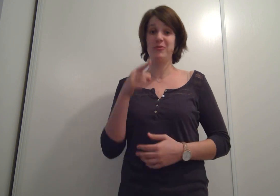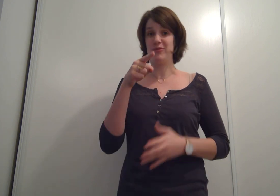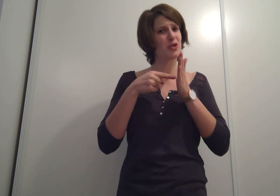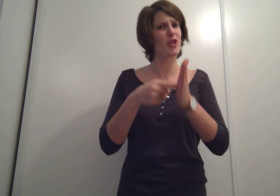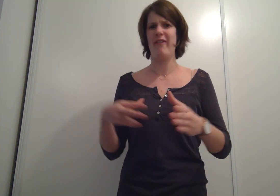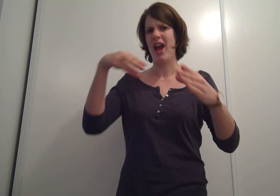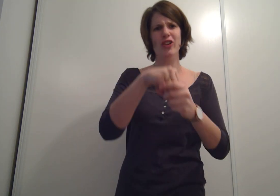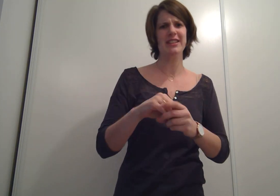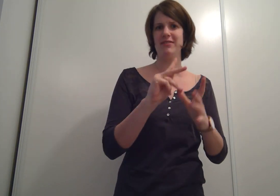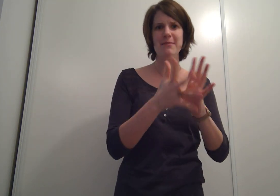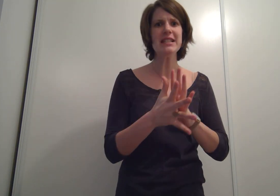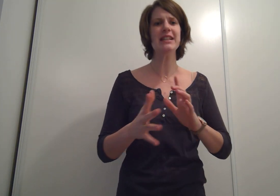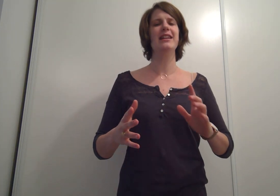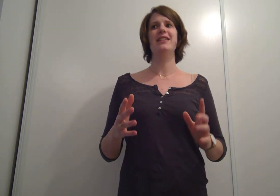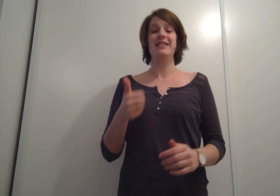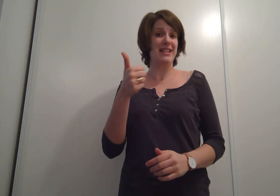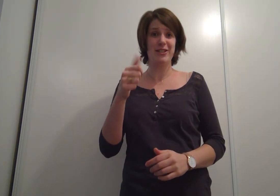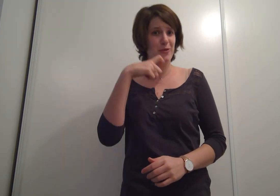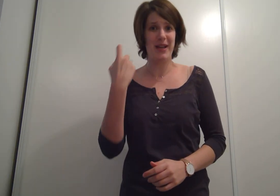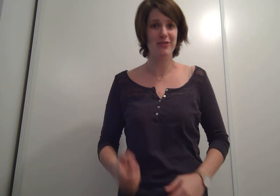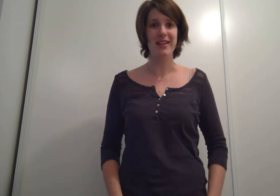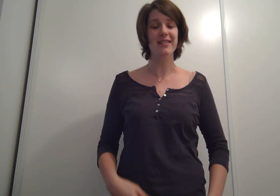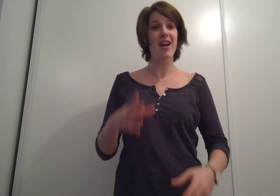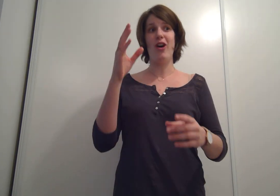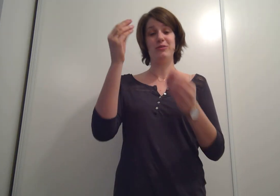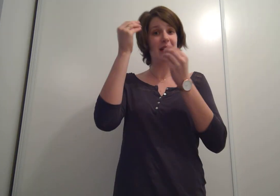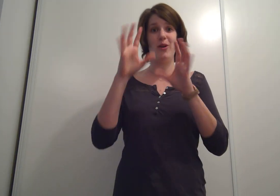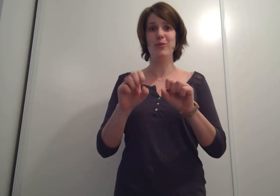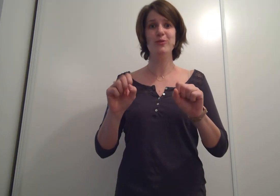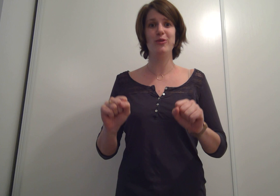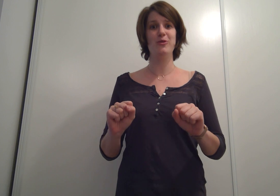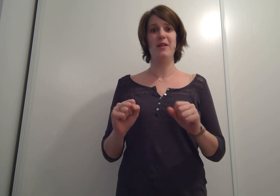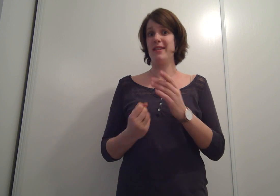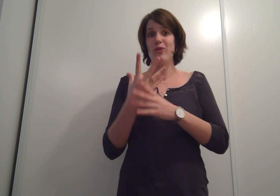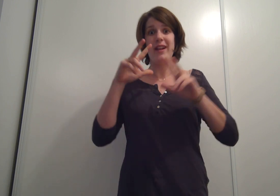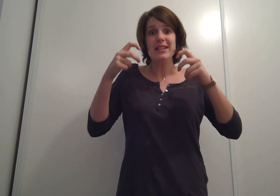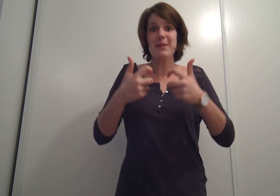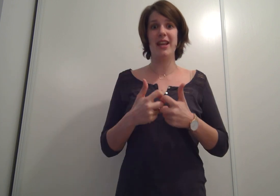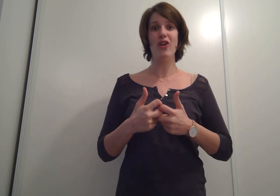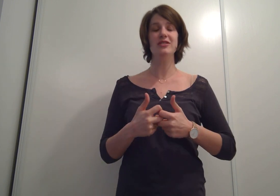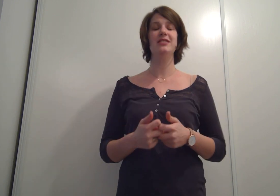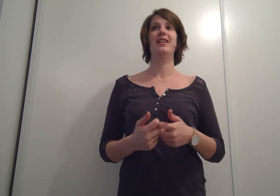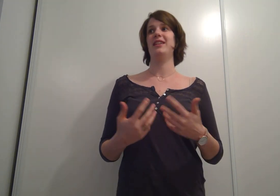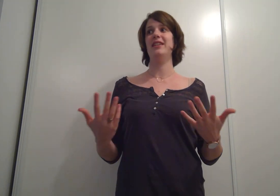Vous devez rentrer dans le Kap Signes! C’est super chouette, on apprend beaucoup de choses C’est une nouvelle expérience...